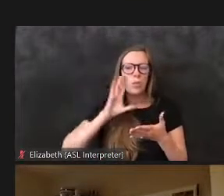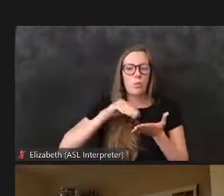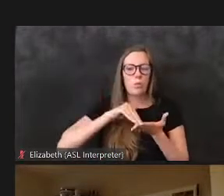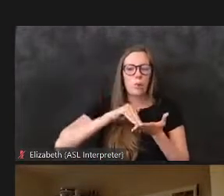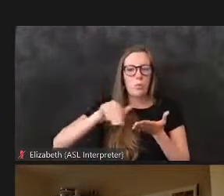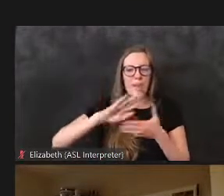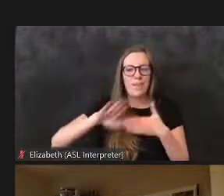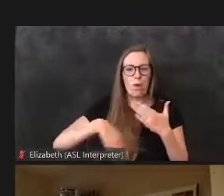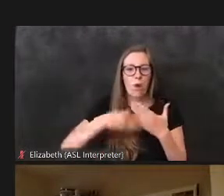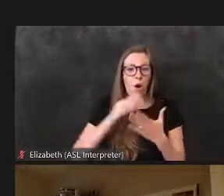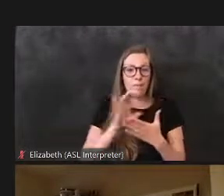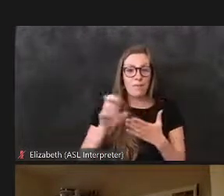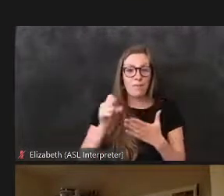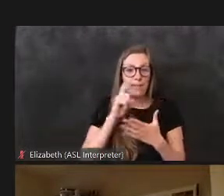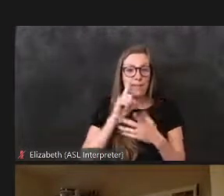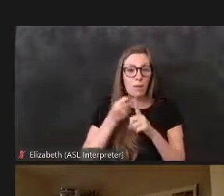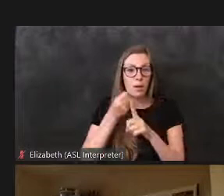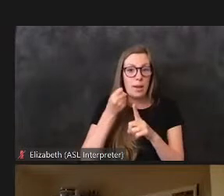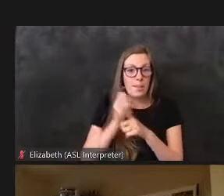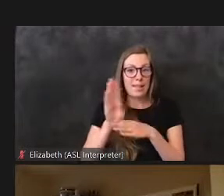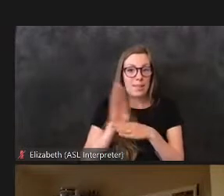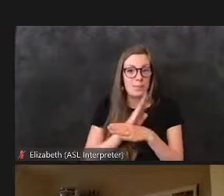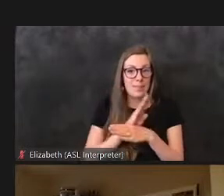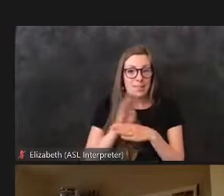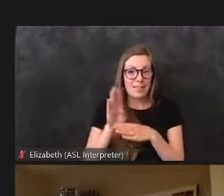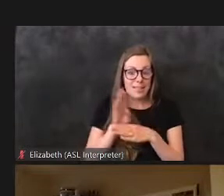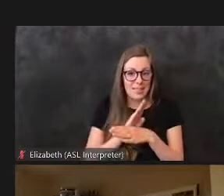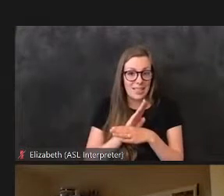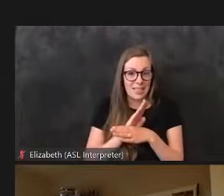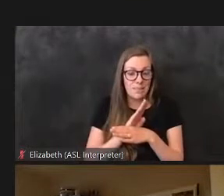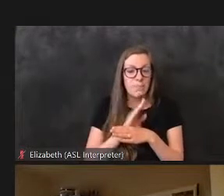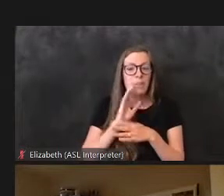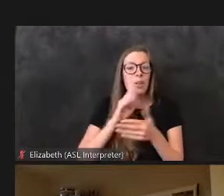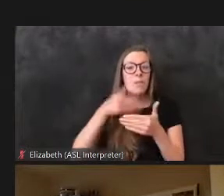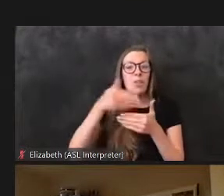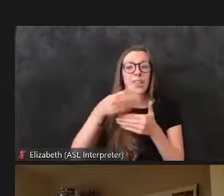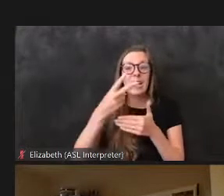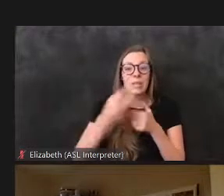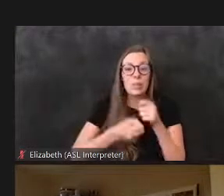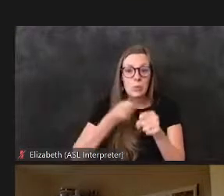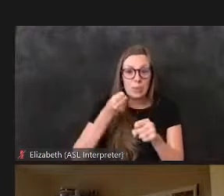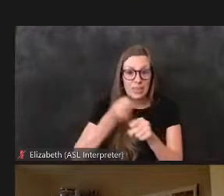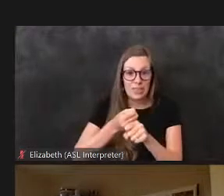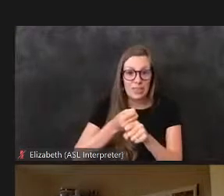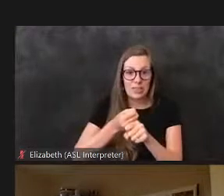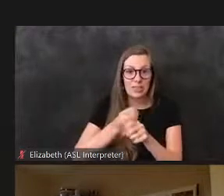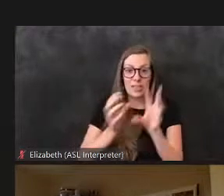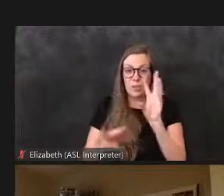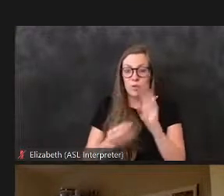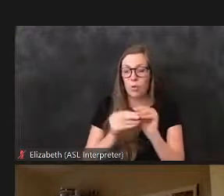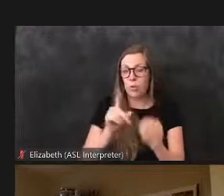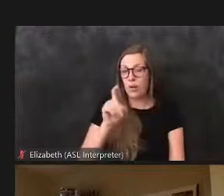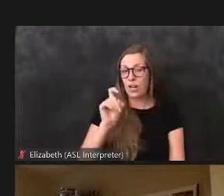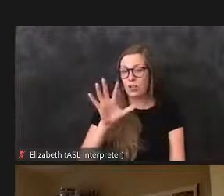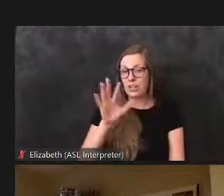Un salón donde de este impacto, de todas esas cuotas de licencias vamos a quitar las lent sea de pago de